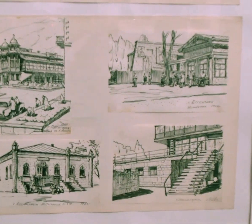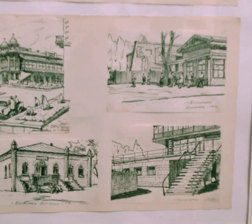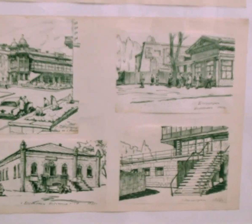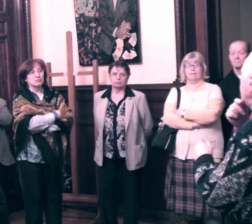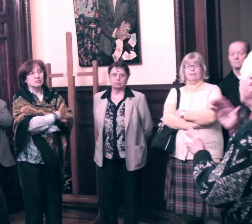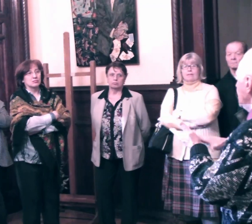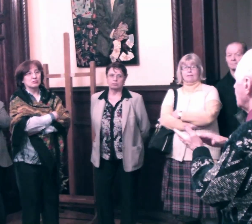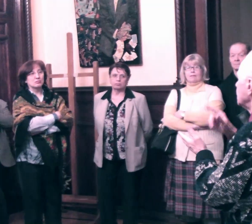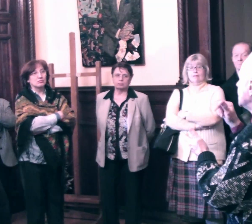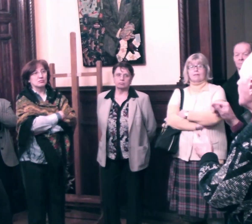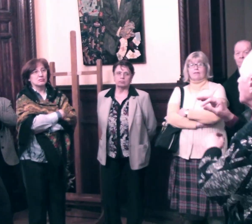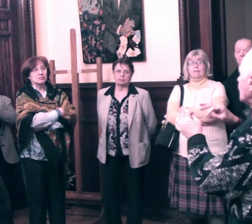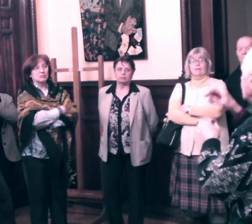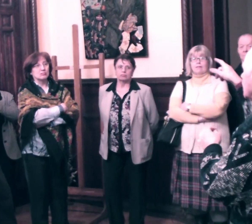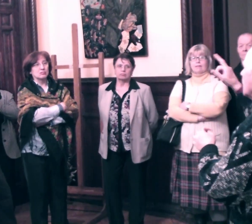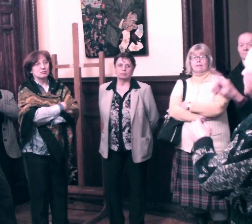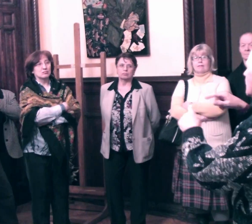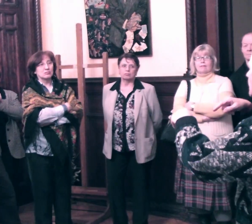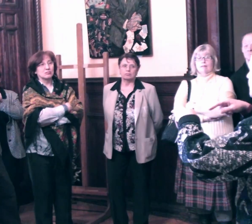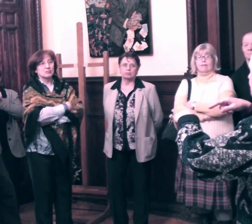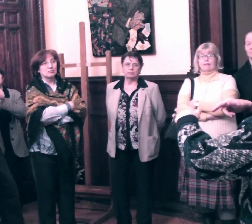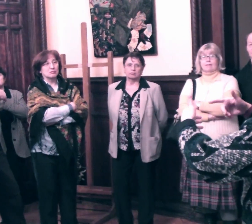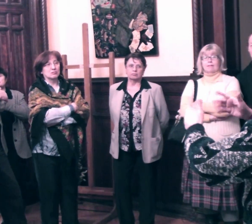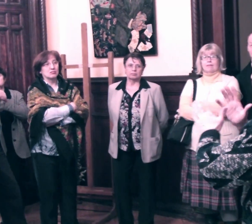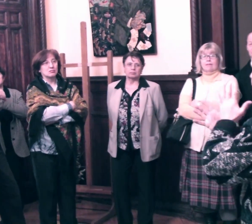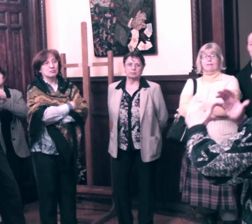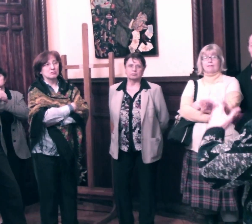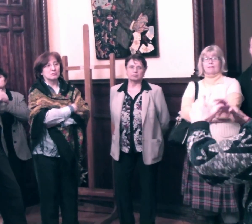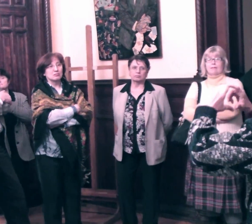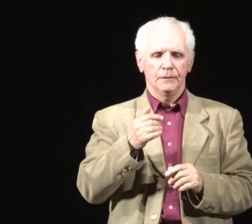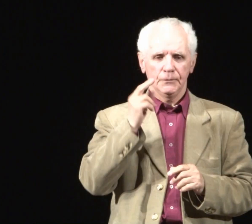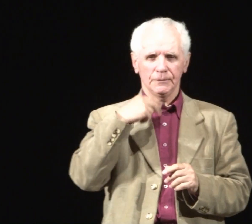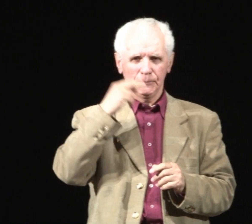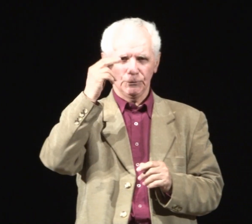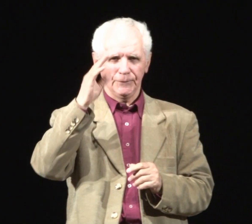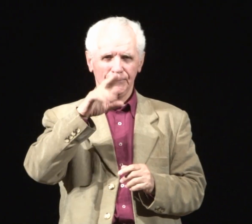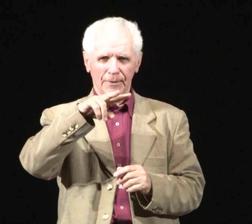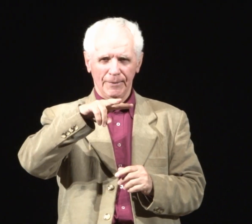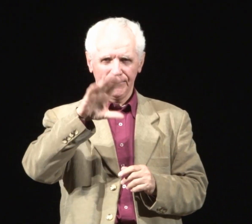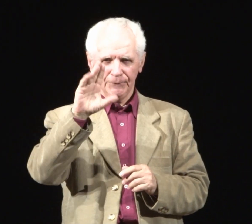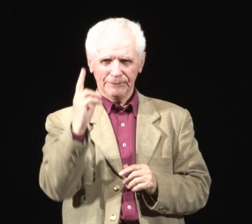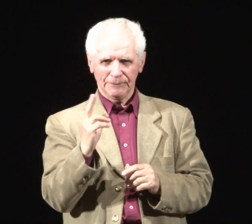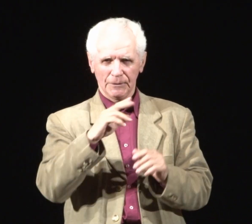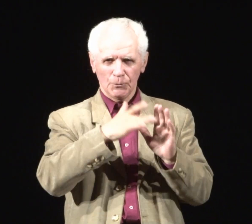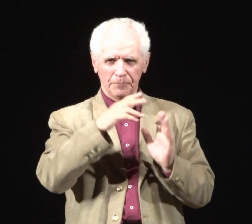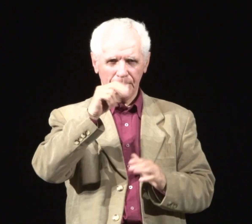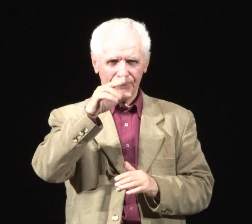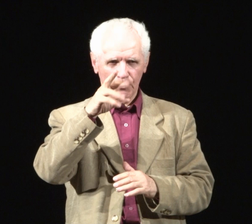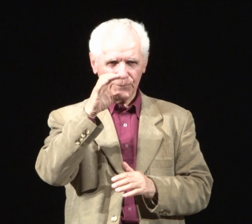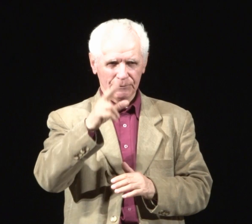Позволим Юрию Соколову самому рассказать о своем жизненном пути Сначала я закончил ЛВЦ в г. Павловске Ленинградской области